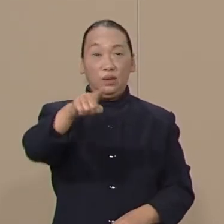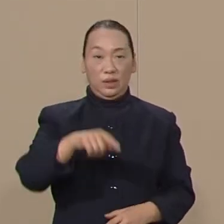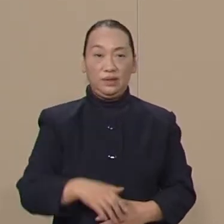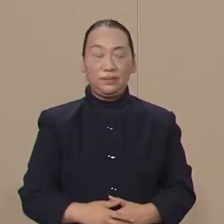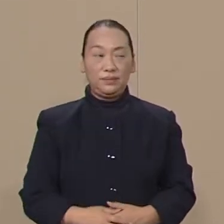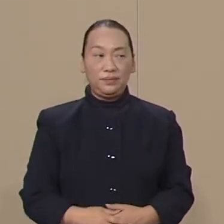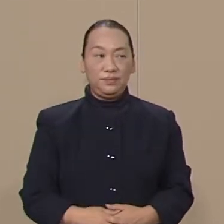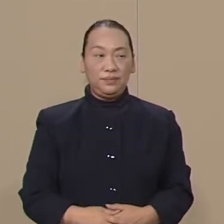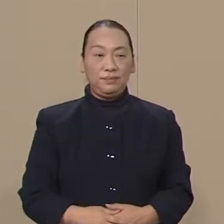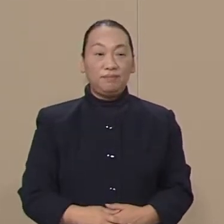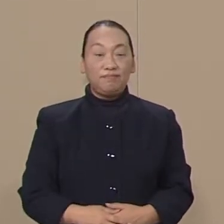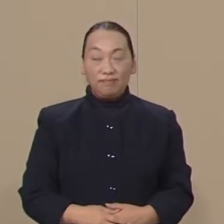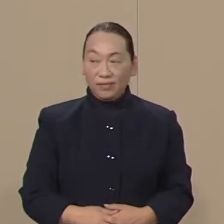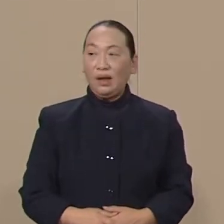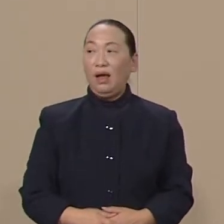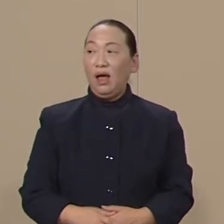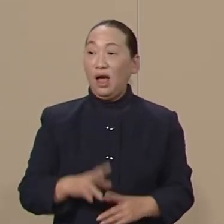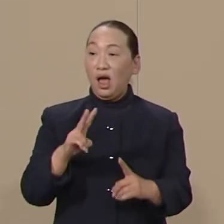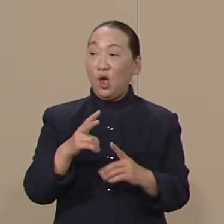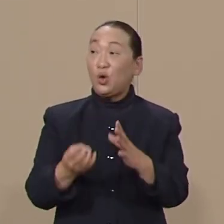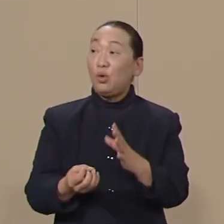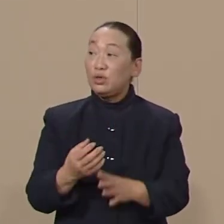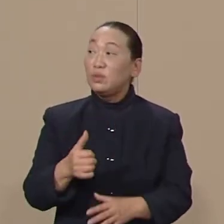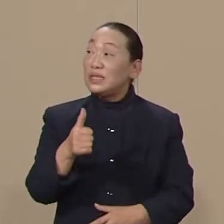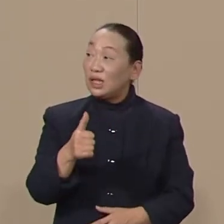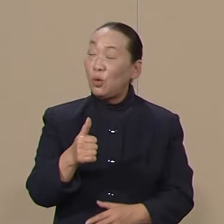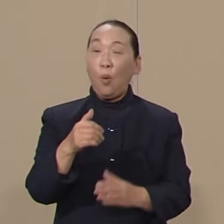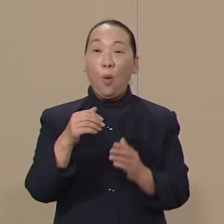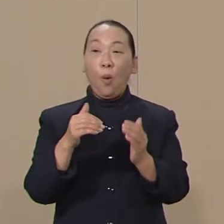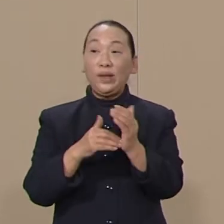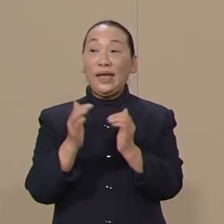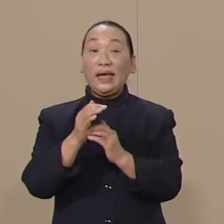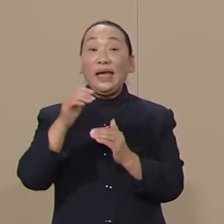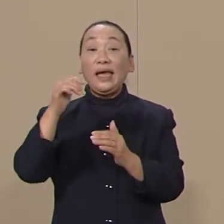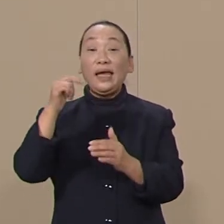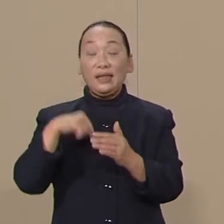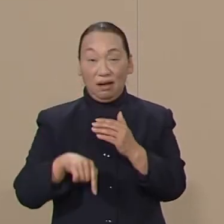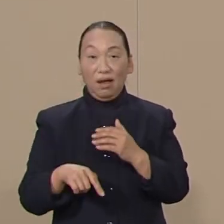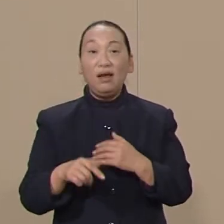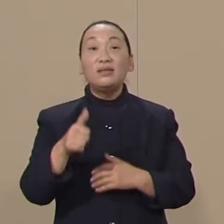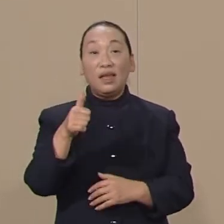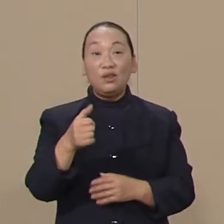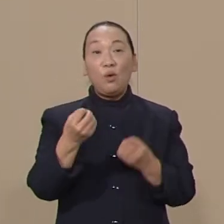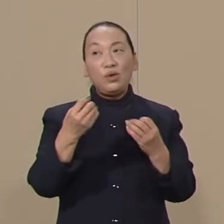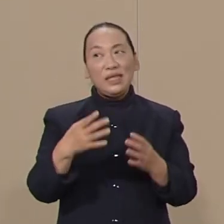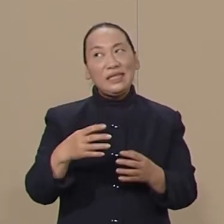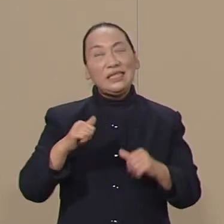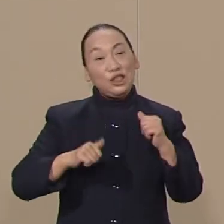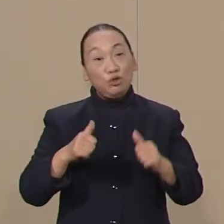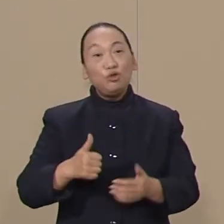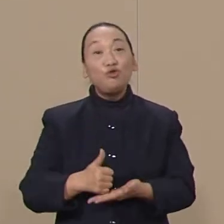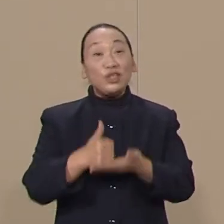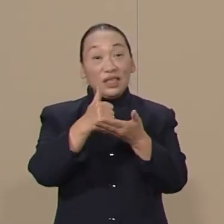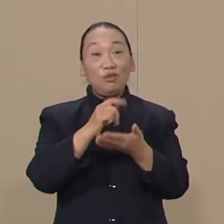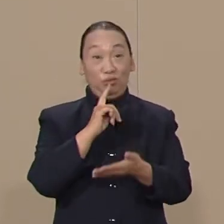小泉純一郎さんと竹中平蔵さん のね いわゆる括弧つきの改革 ま 新自由主義と 呼ばれるわけですけども